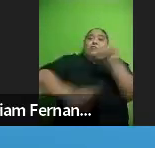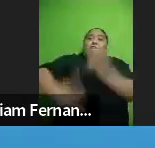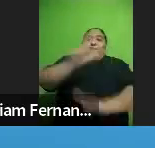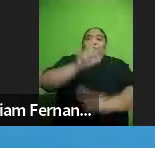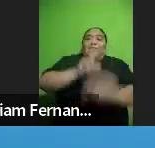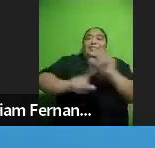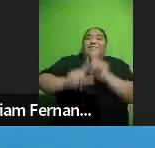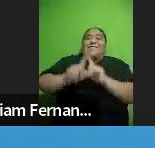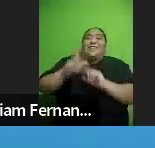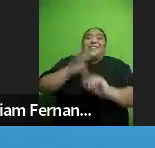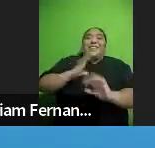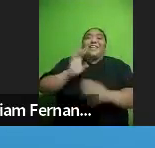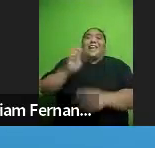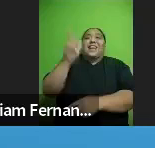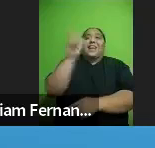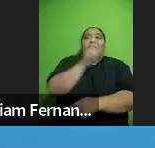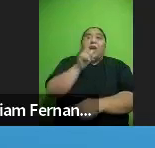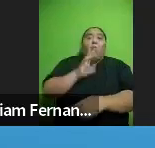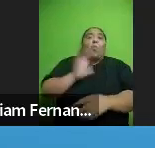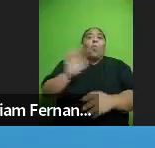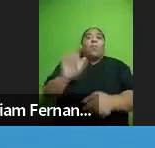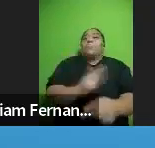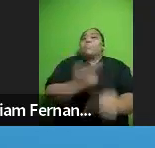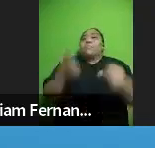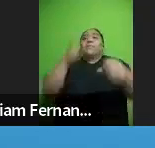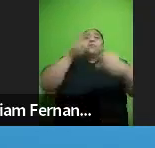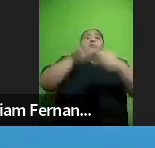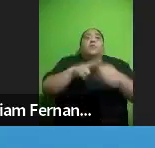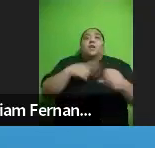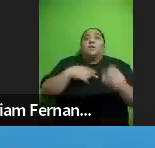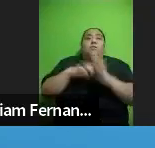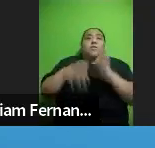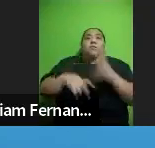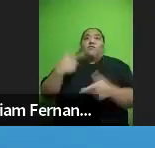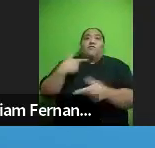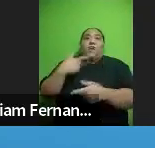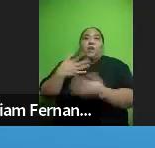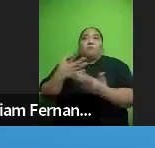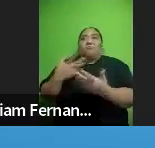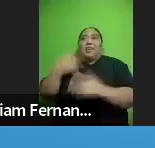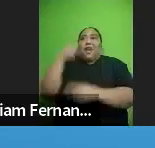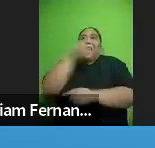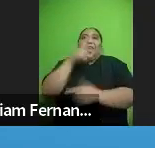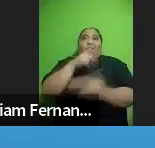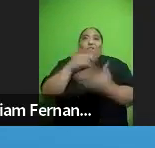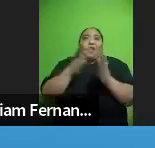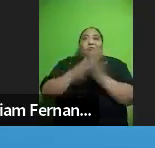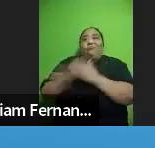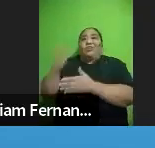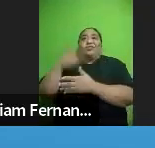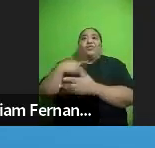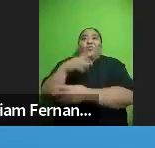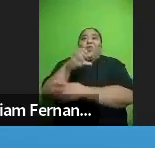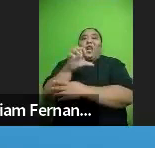Perdón, es una lengua erdón es una lengua natural. Es decir, no es una lengua artificial, como por ejemplo. , como, por ejemplo, el